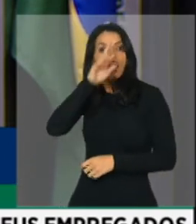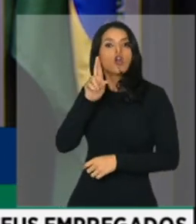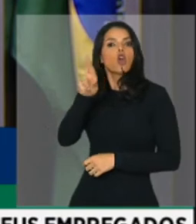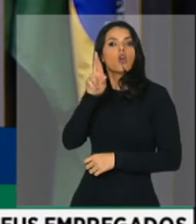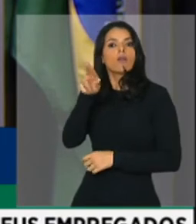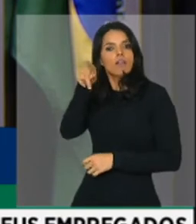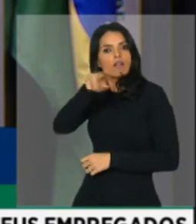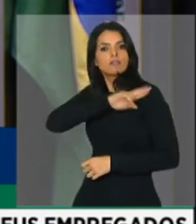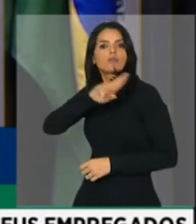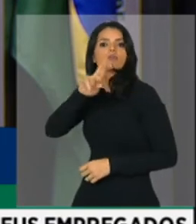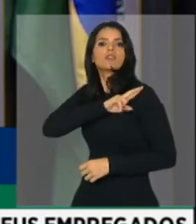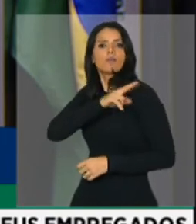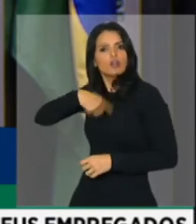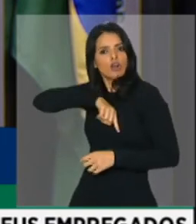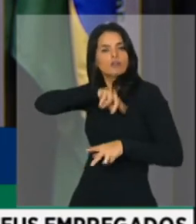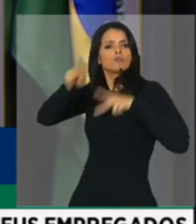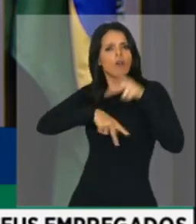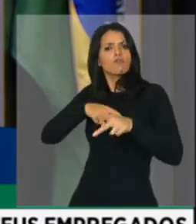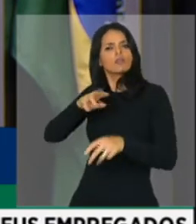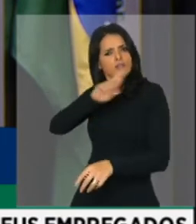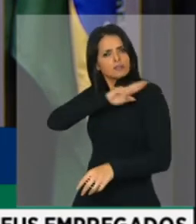UMA AÇÃO CONJUNTA DE TODOS NÓS BRASILEIROS QUE ESPERAMOS A SUA RESPONSABILIDADE PELOS